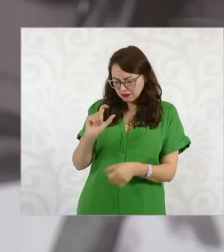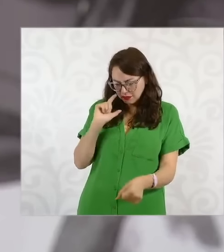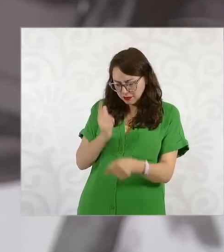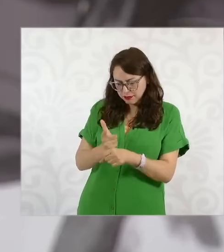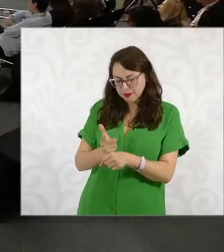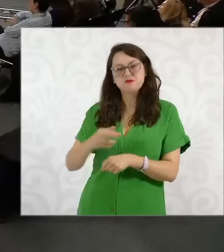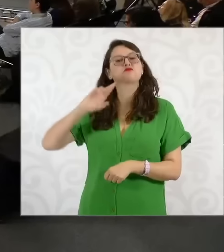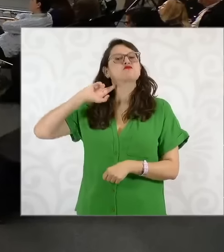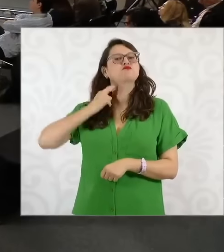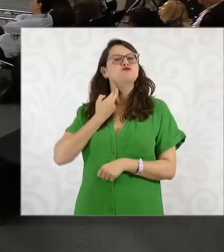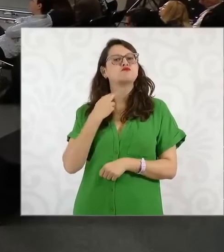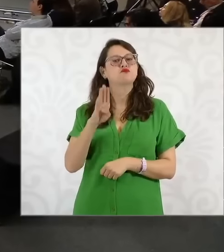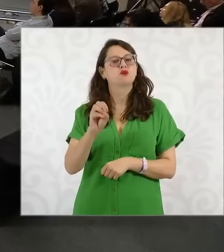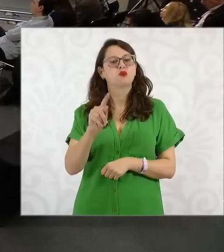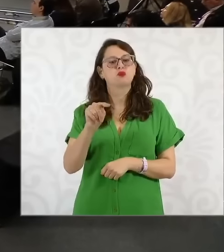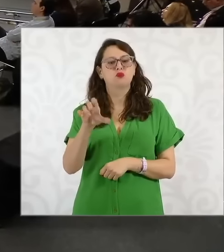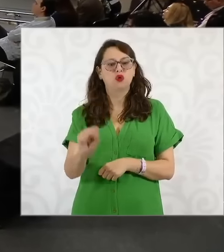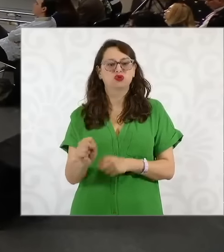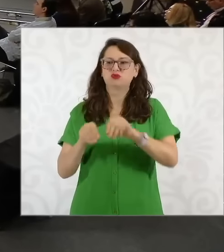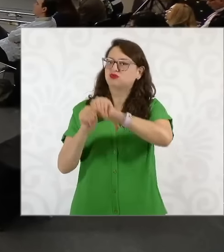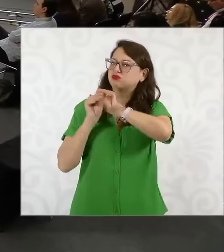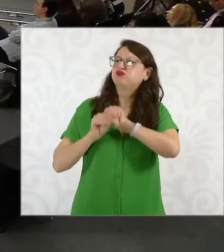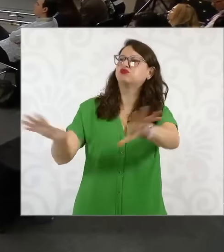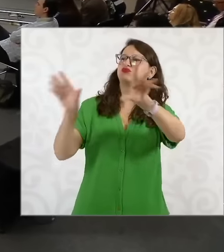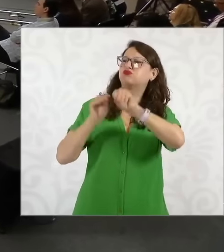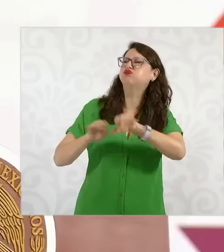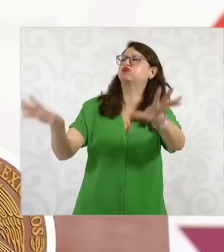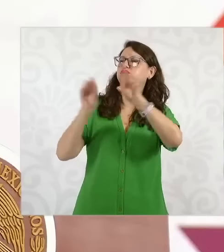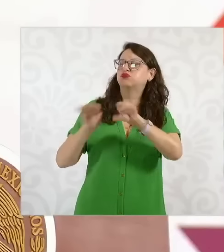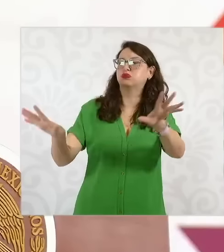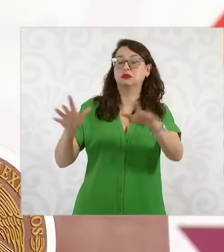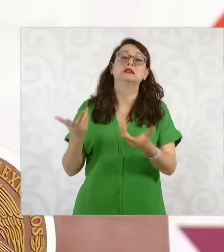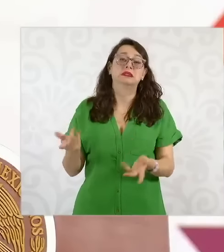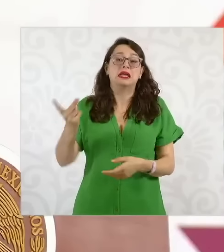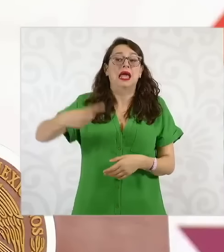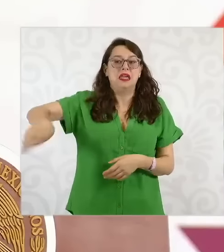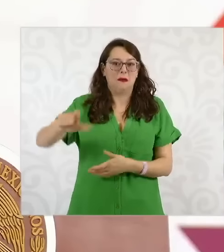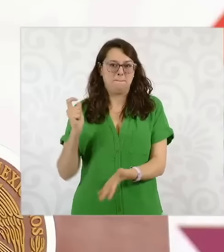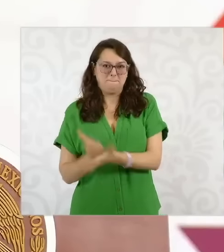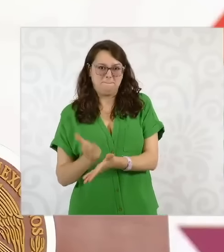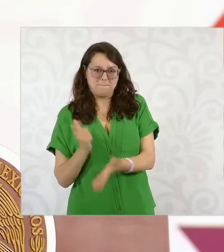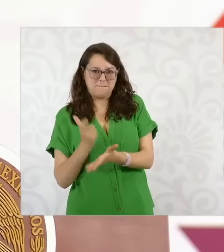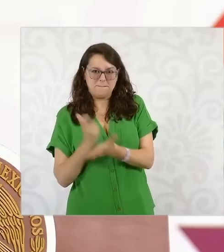entonces cada vez hay más. Ahí es donde sabe si le están metiendo dinero o no a una campaña